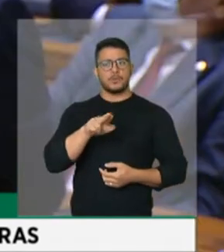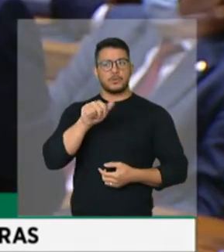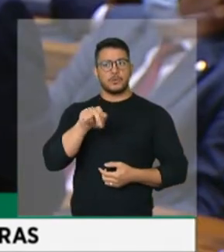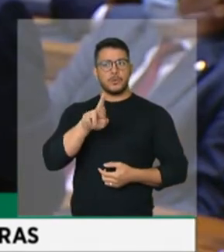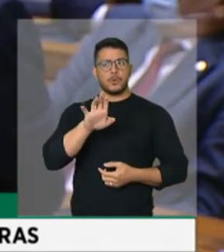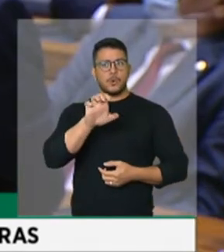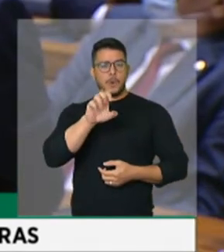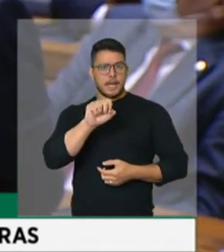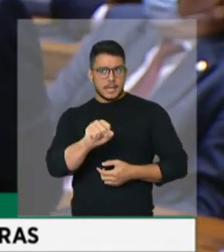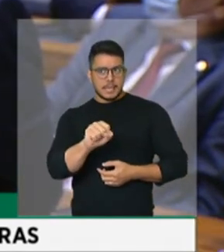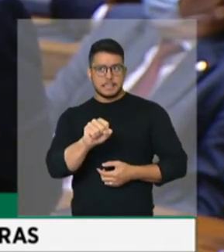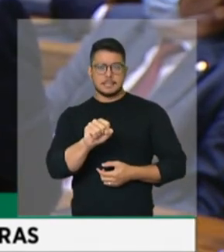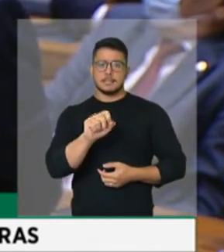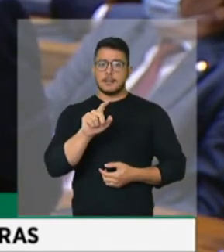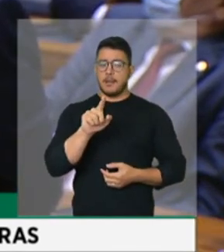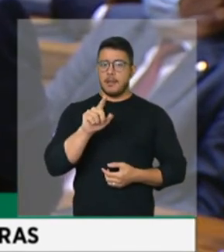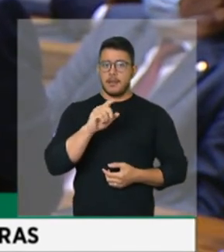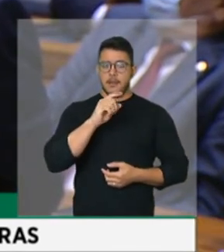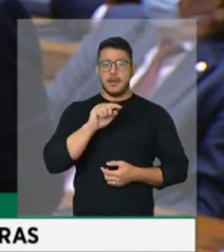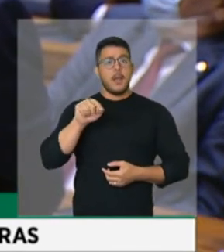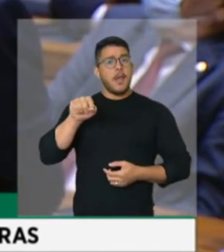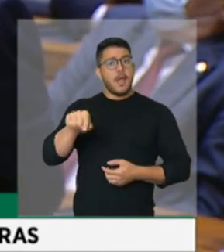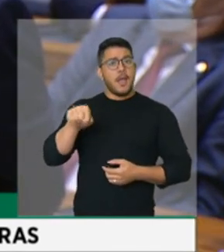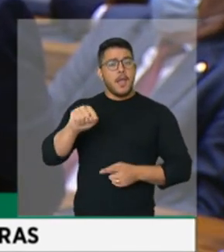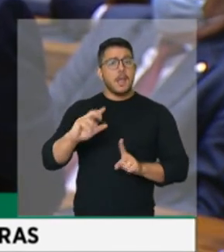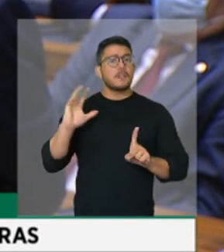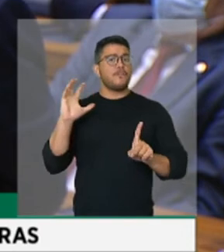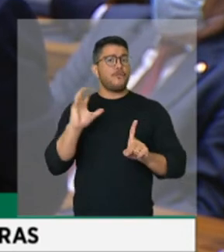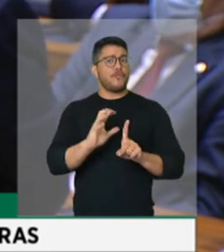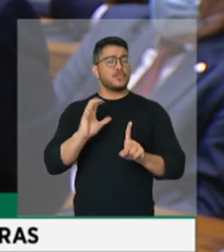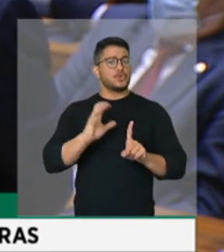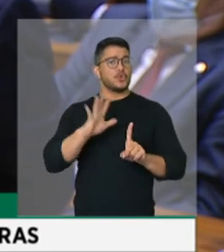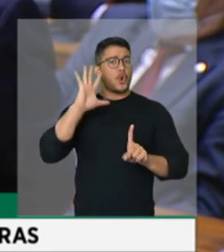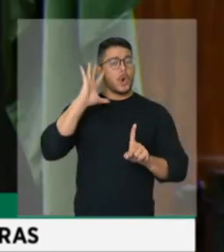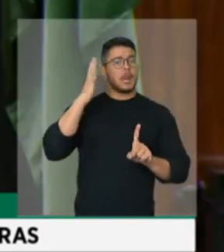LIGAÇÕES COM O SR. SUÁREZ, EX-OAS E QUE ELE TENHA INTERVIDO DIRETAMENTE NA